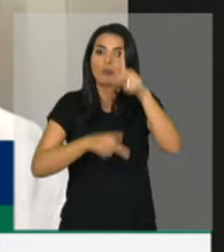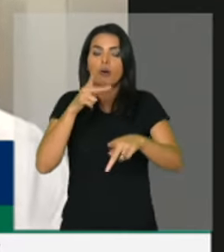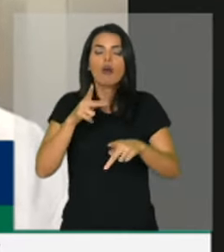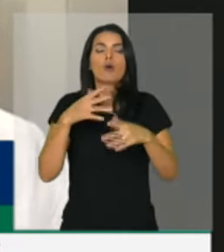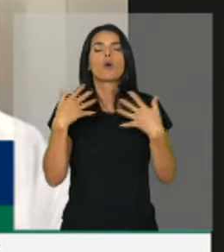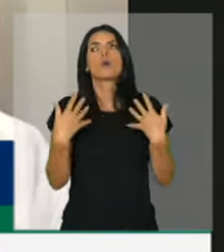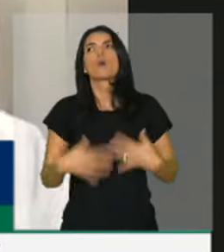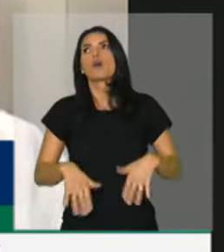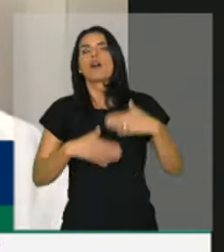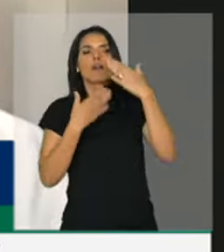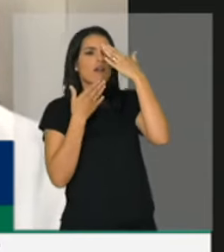BRASILEIROS DÃO GRAÇAS A DEUS, SOMENTE QUANDO PISAREM